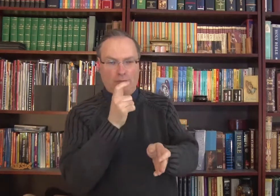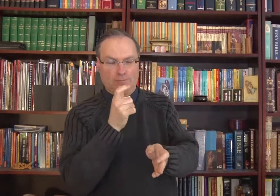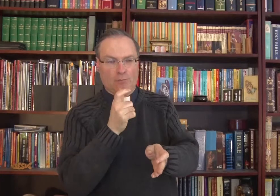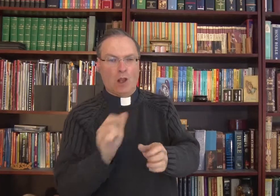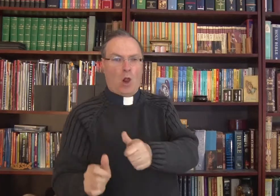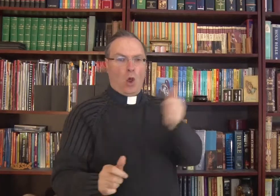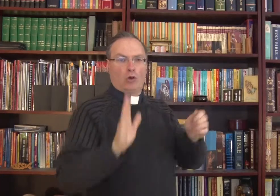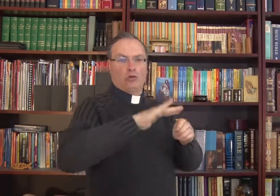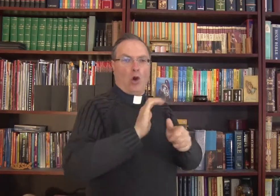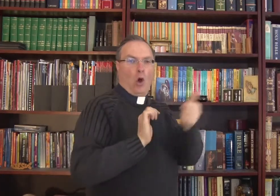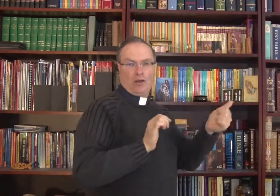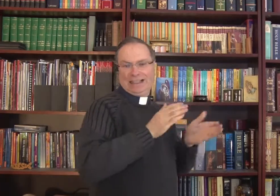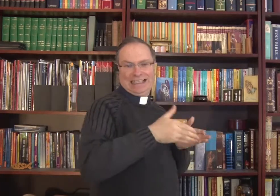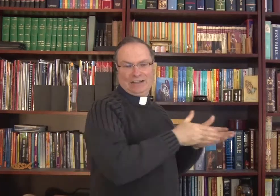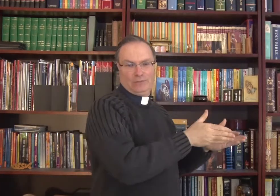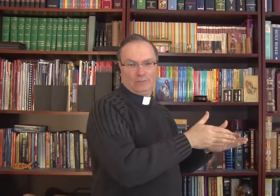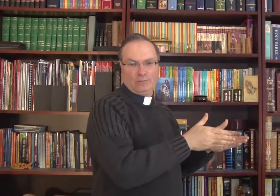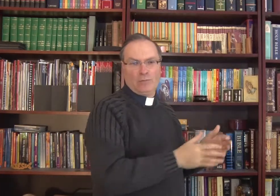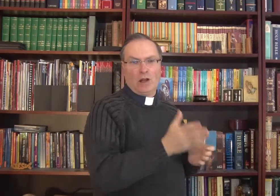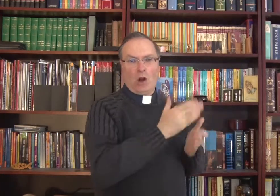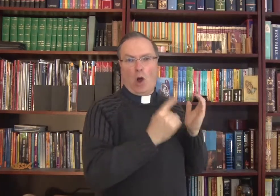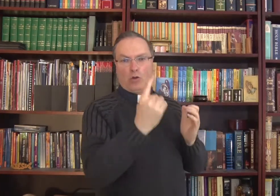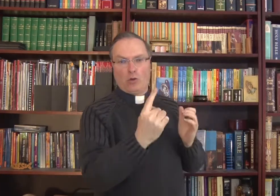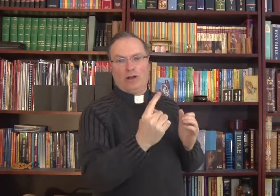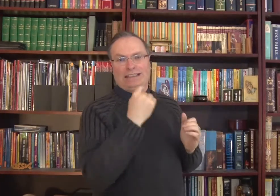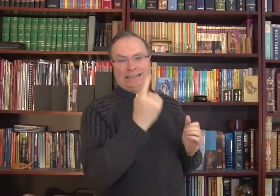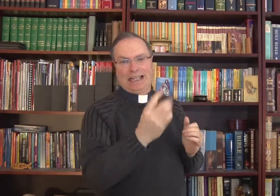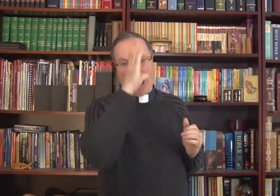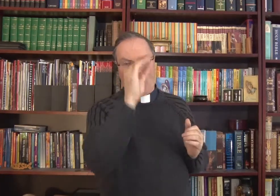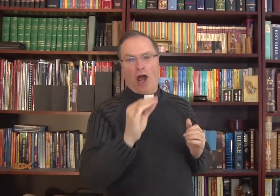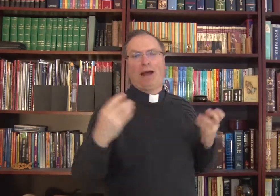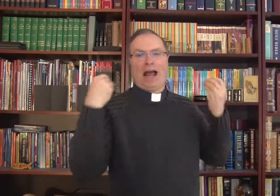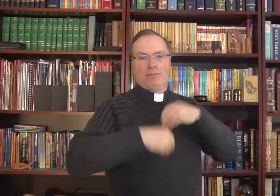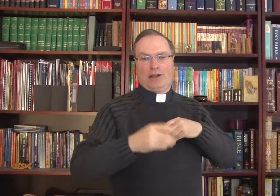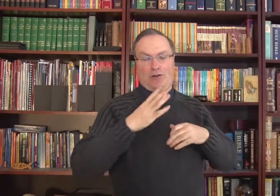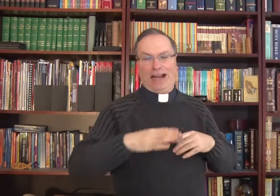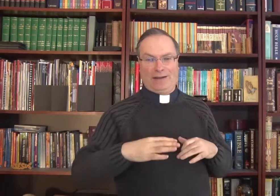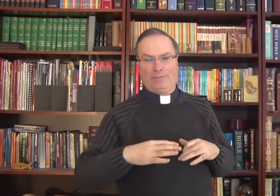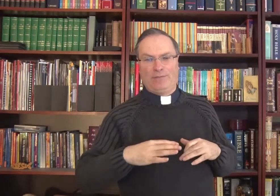l'autre sur l'autre rive. L'un d'eux a dit à l'homme habillé de lin,